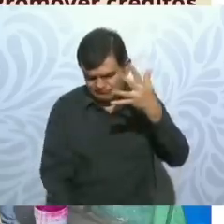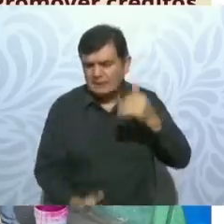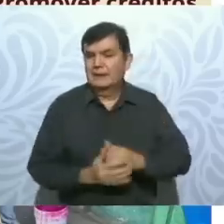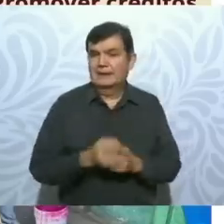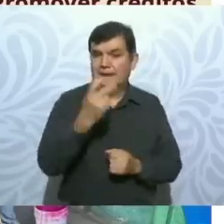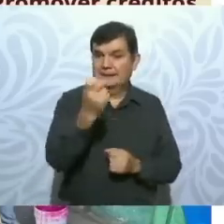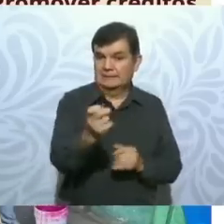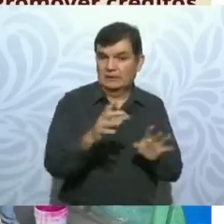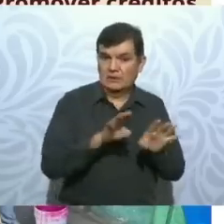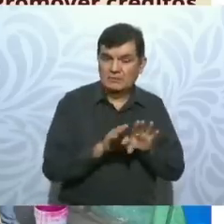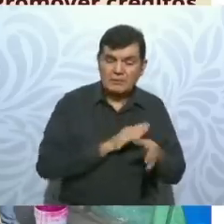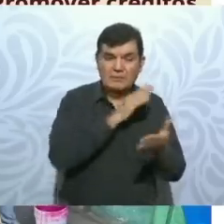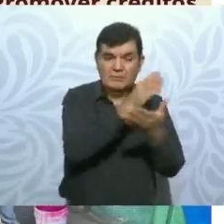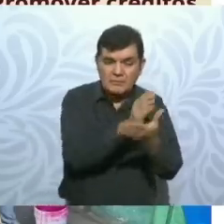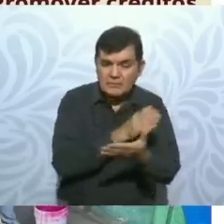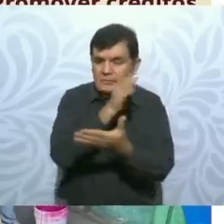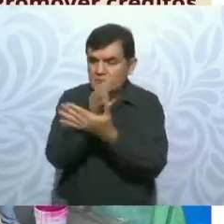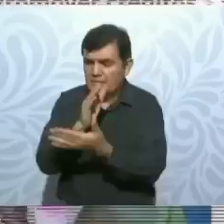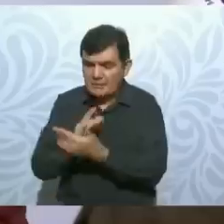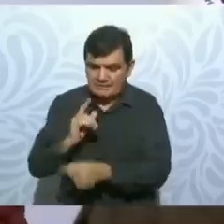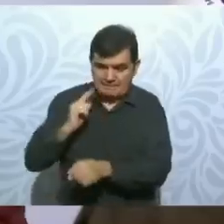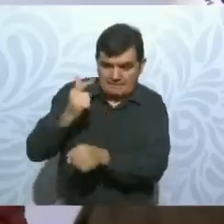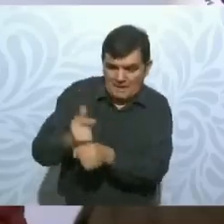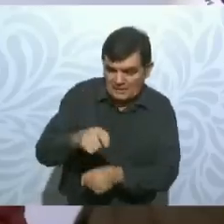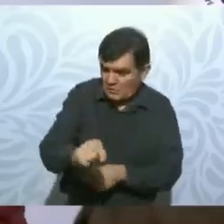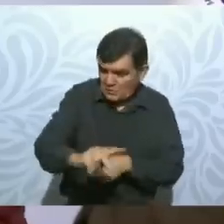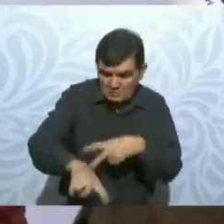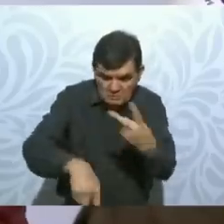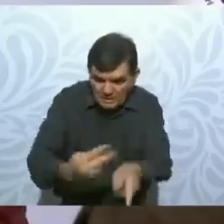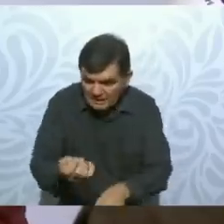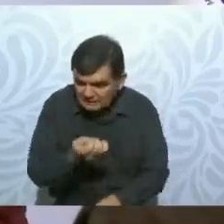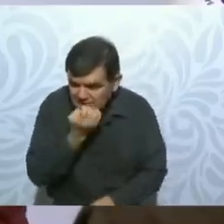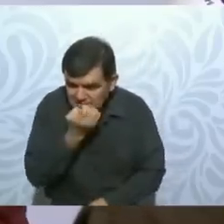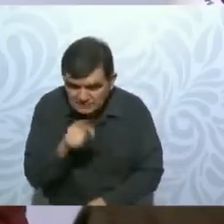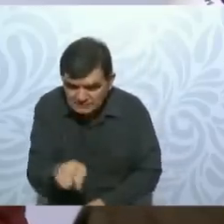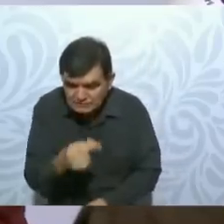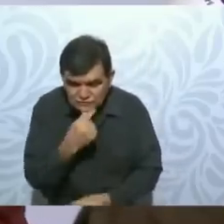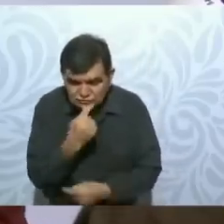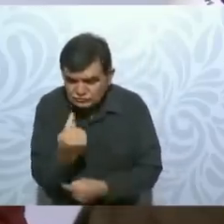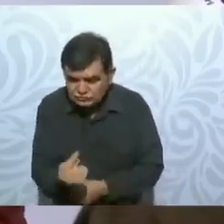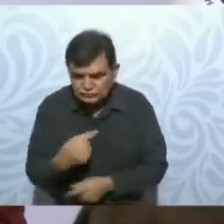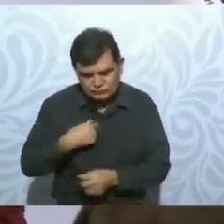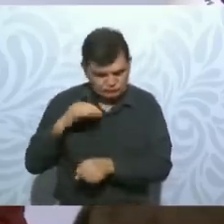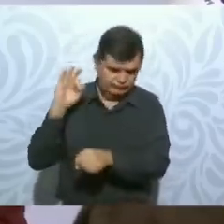las visitas encontramos un niño que no acude a la escuela se le brindarán las facilidades